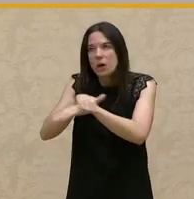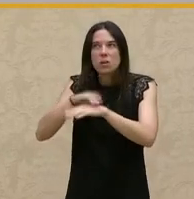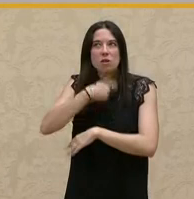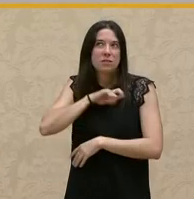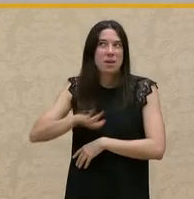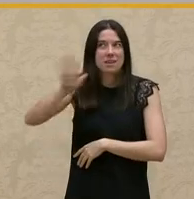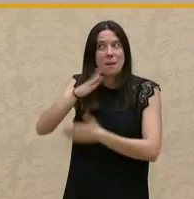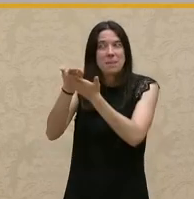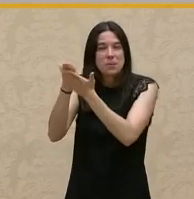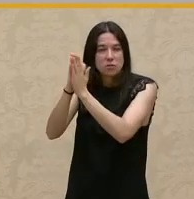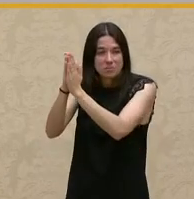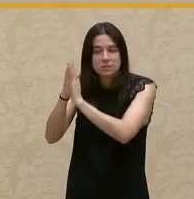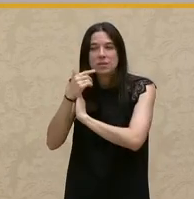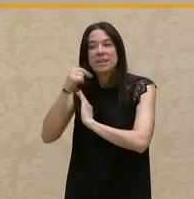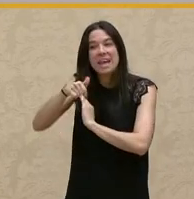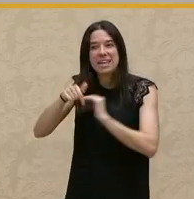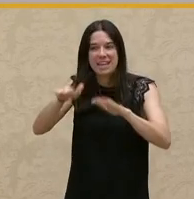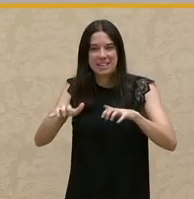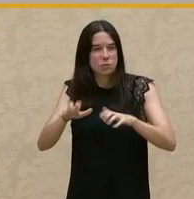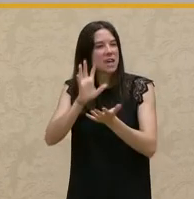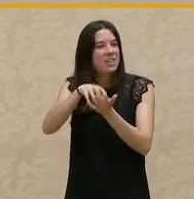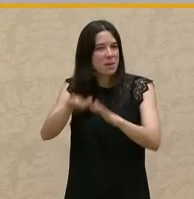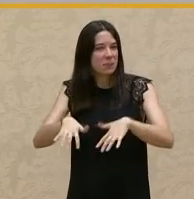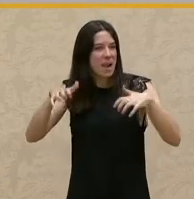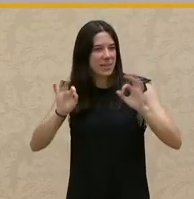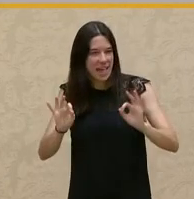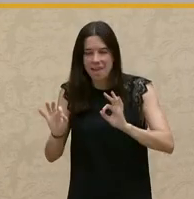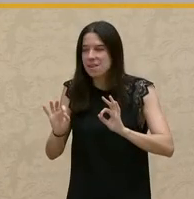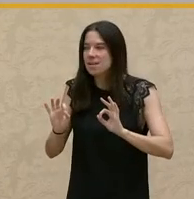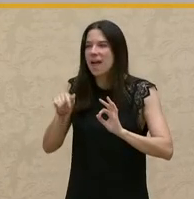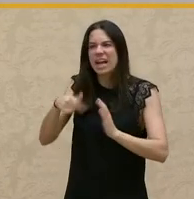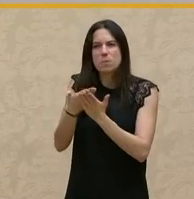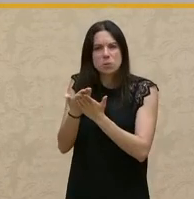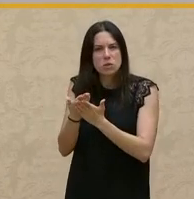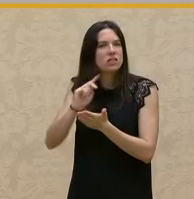y ya aquí en sede parlamentaria, donde estamos, ha habido proposiciones no de ley para que se ponga